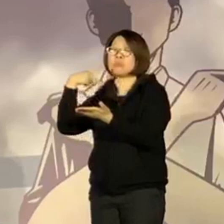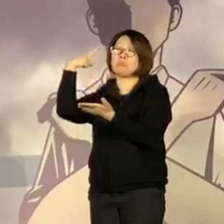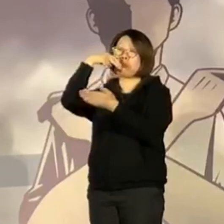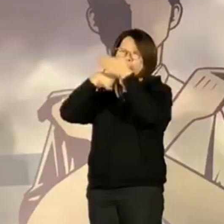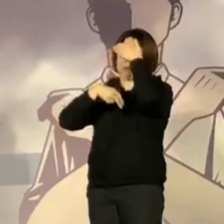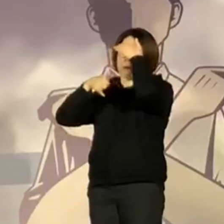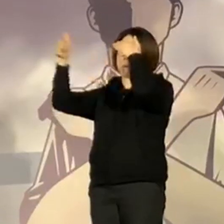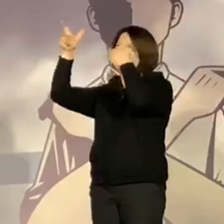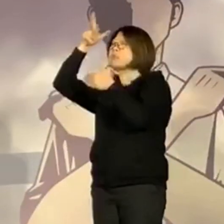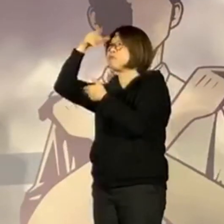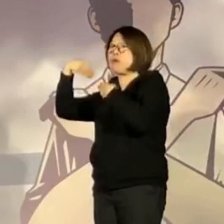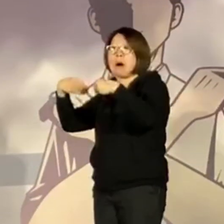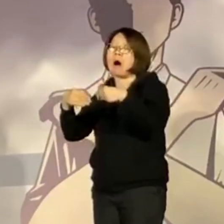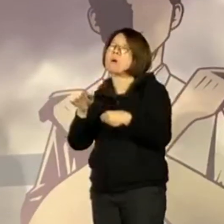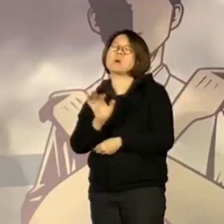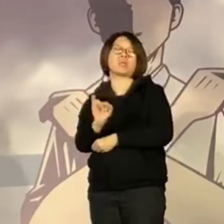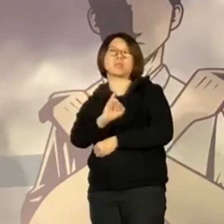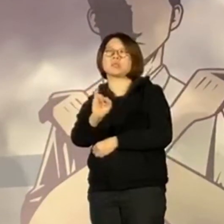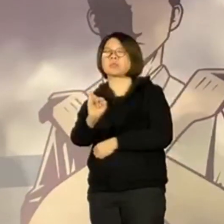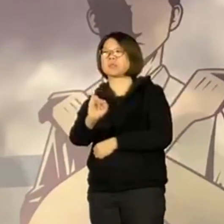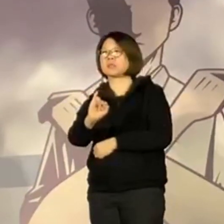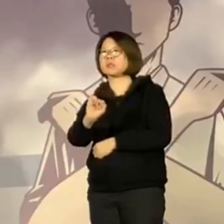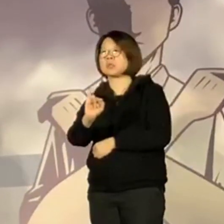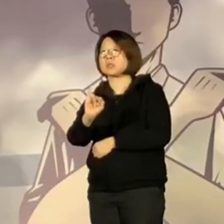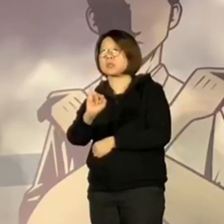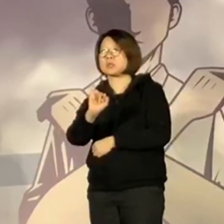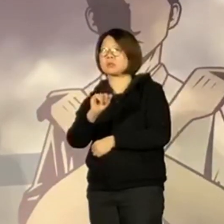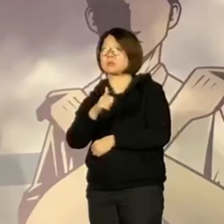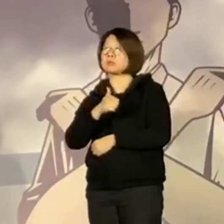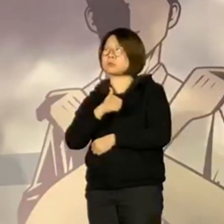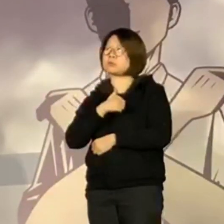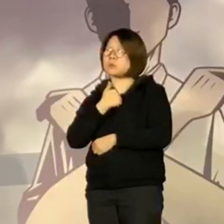我們有我們的專業判斷 第一 第二